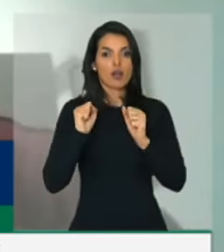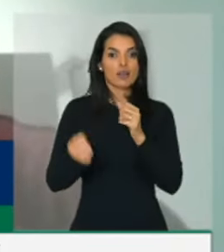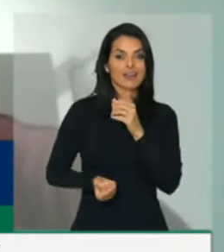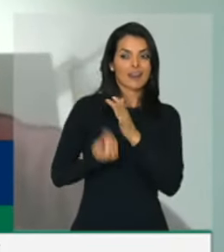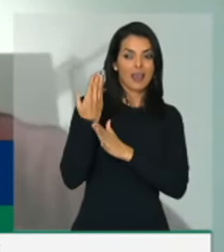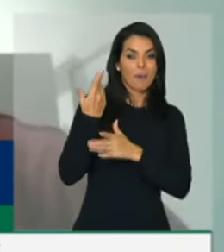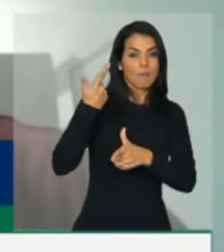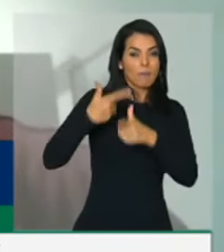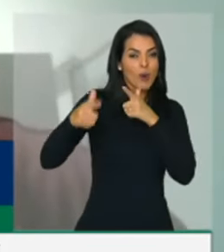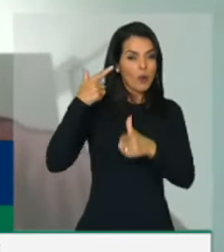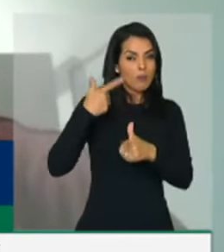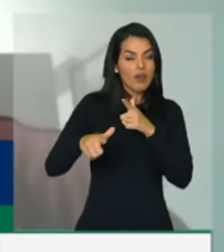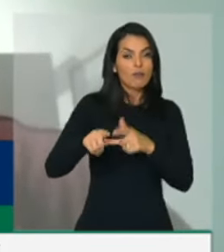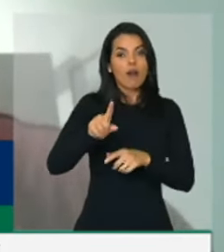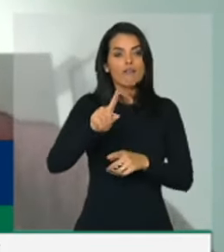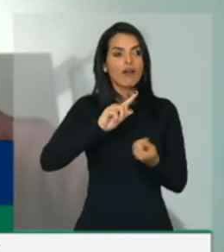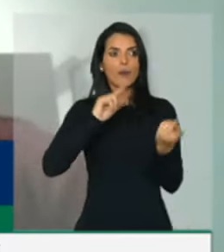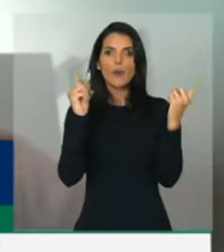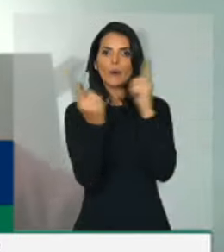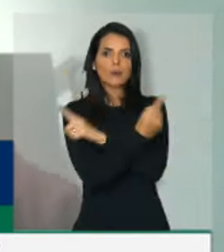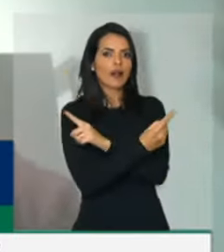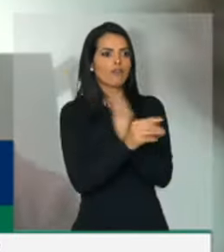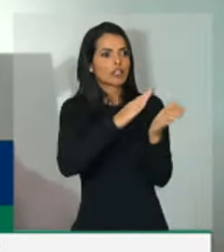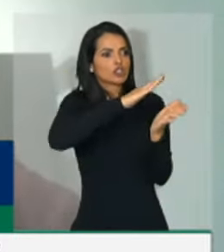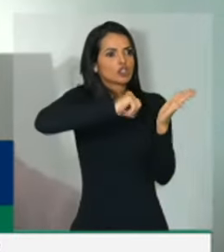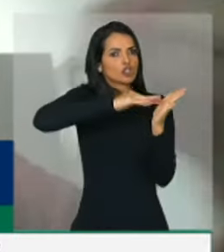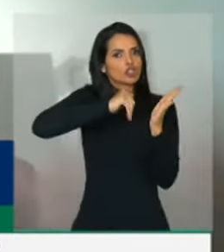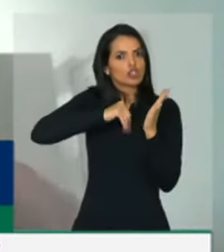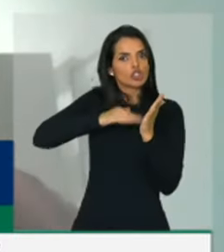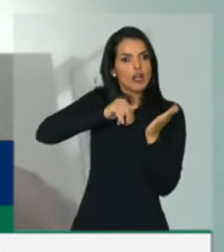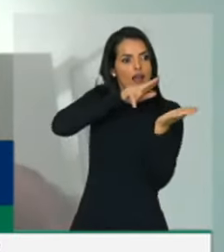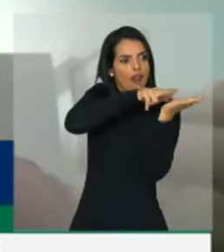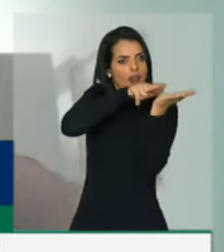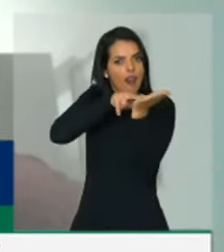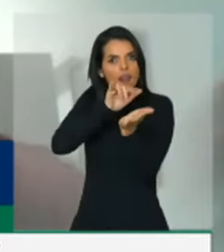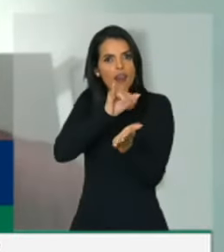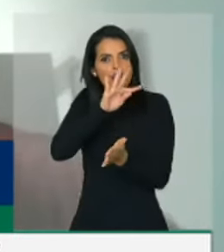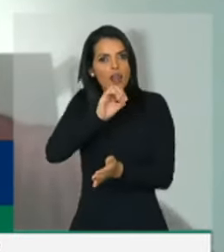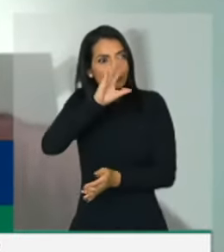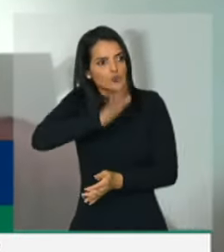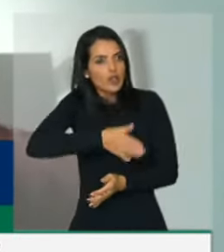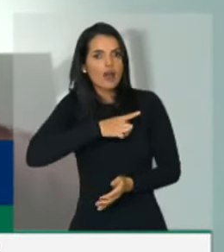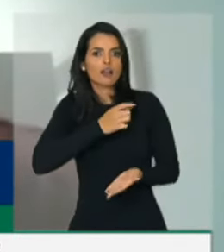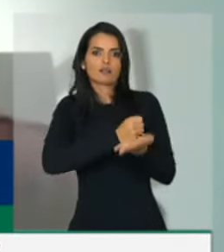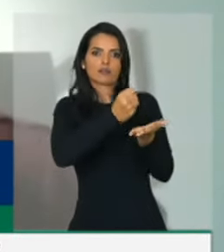PARA O SUS, PELO CONTRÁRIO, VAI RETIRAR OS LEITOS PARA O SUS HOJE QUE SÃO CONTRATADOS POR HOSPITAIS PRIVADOS. PODENDO ESTAR CRIANDO MECANISMOS QUE VAI DOAR LEITOS